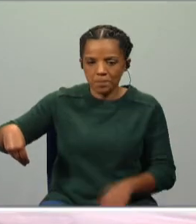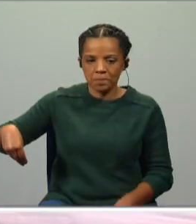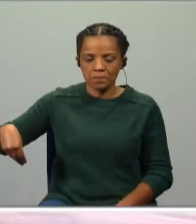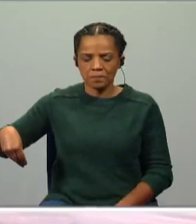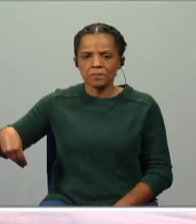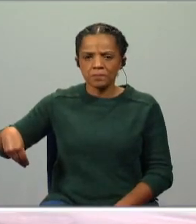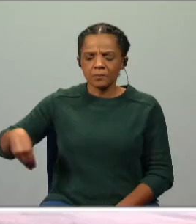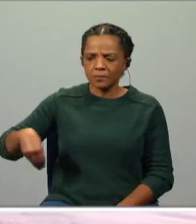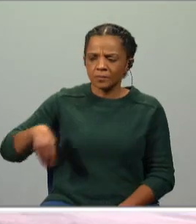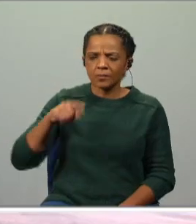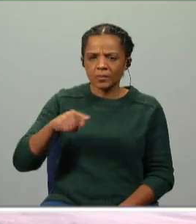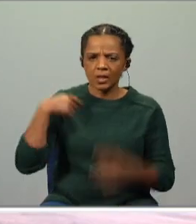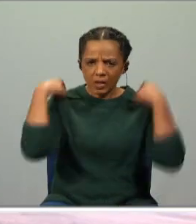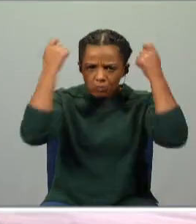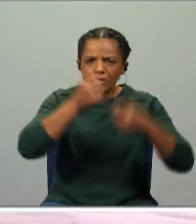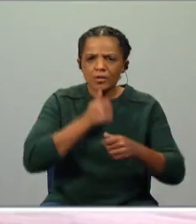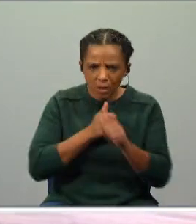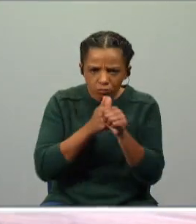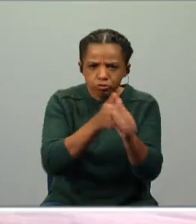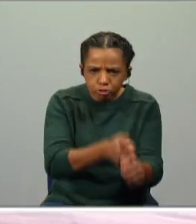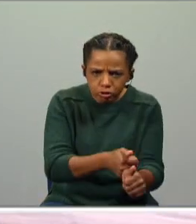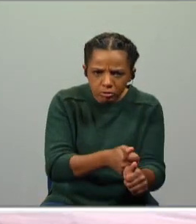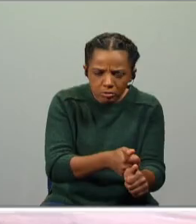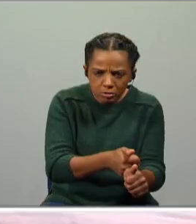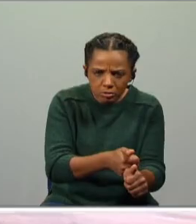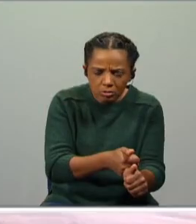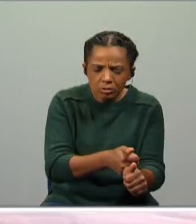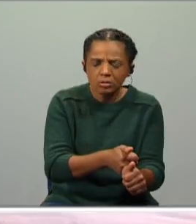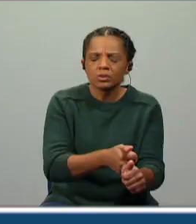e tens perseguido. O cachinho vermelho perguntou De novo,